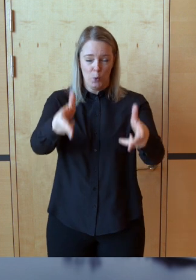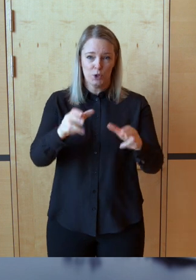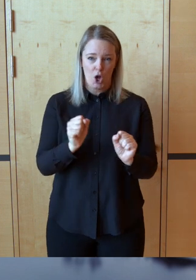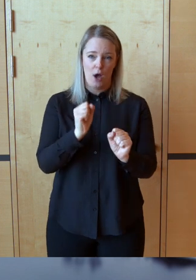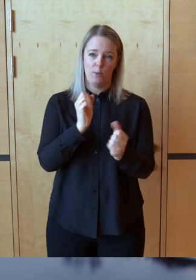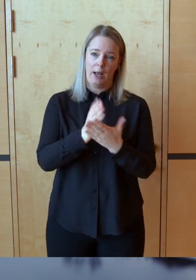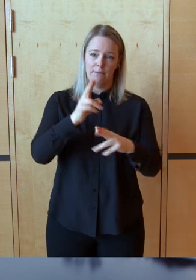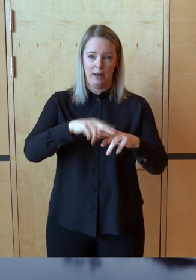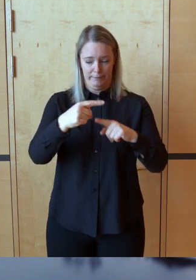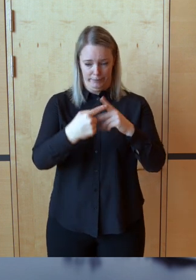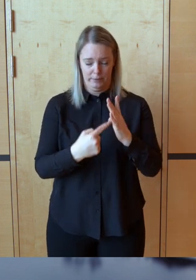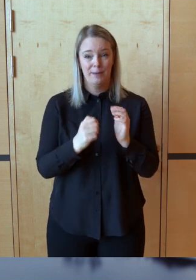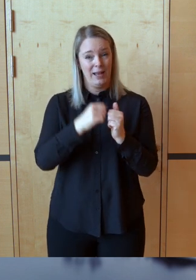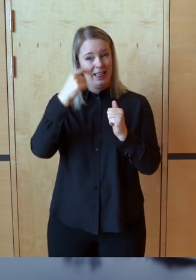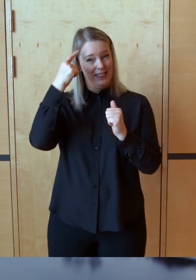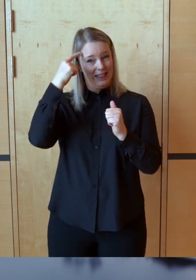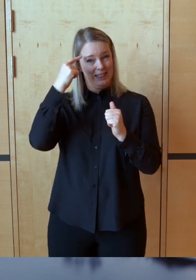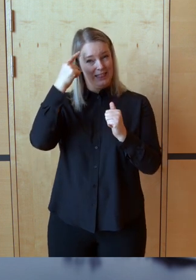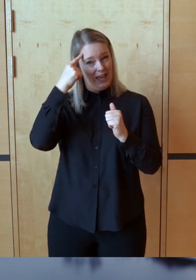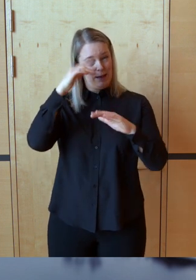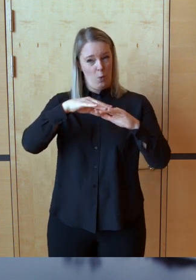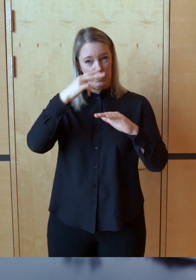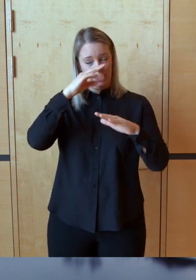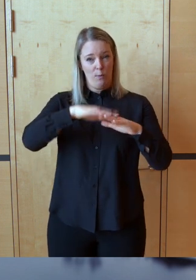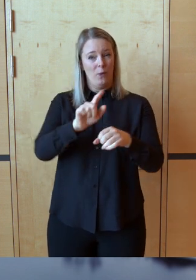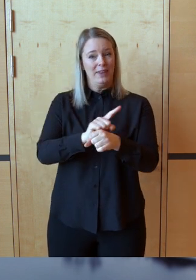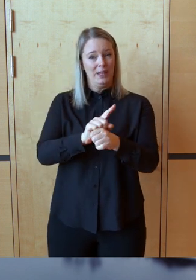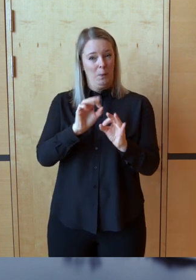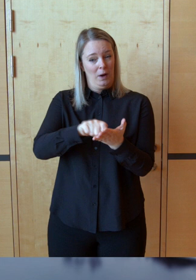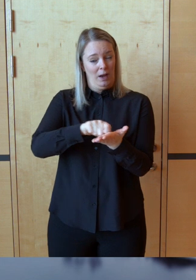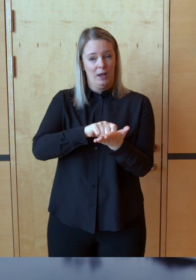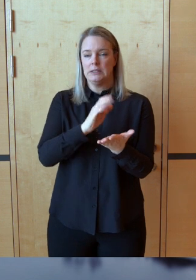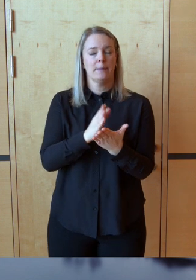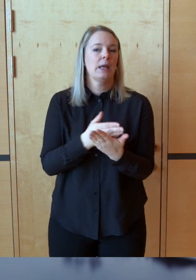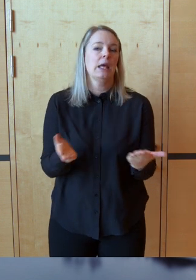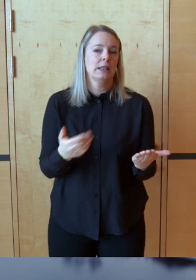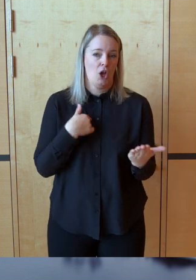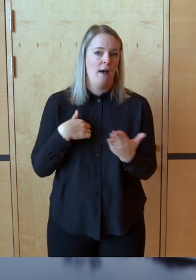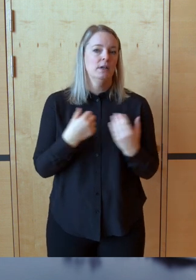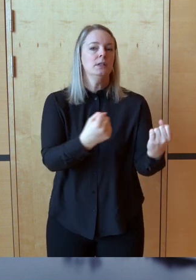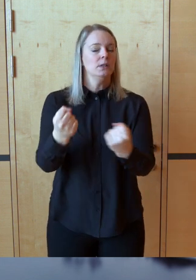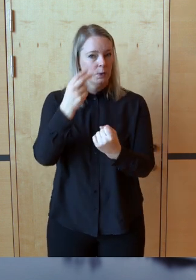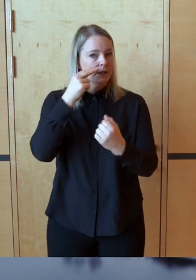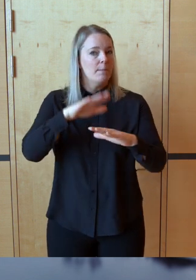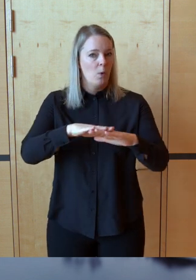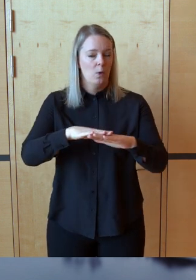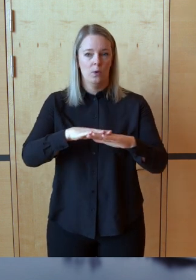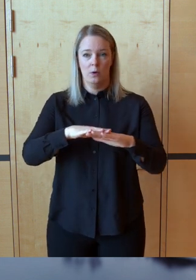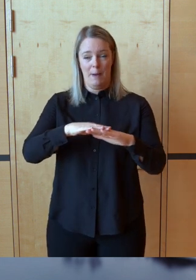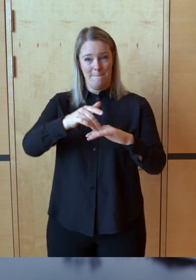Men tittar man då på tidsberäkning så stämmer inte om heller Jag har varit och kört det Det man säger från brandstationen och ner mot stan